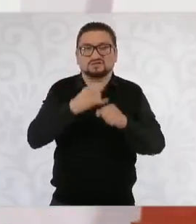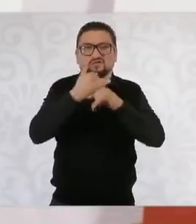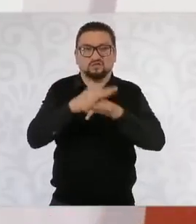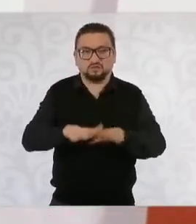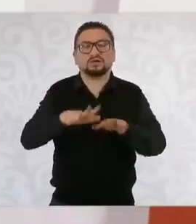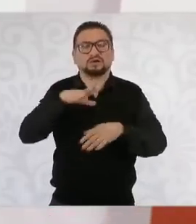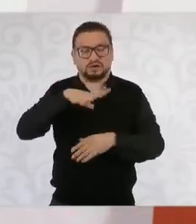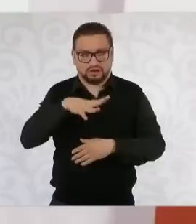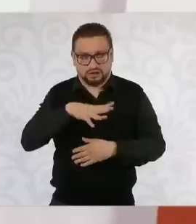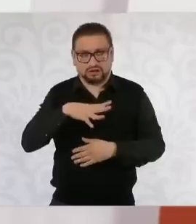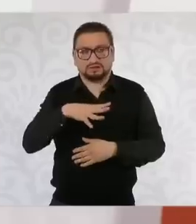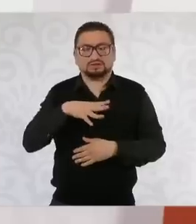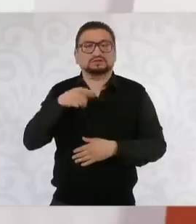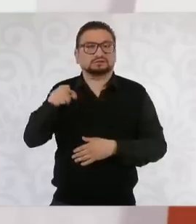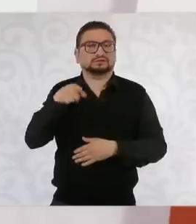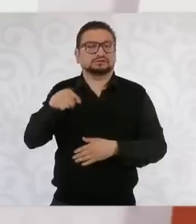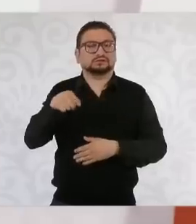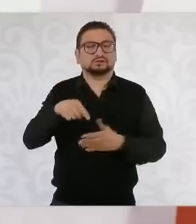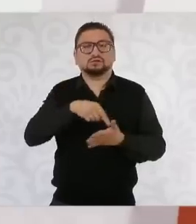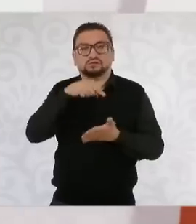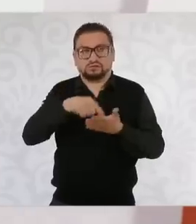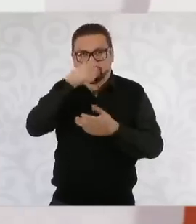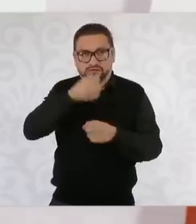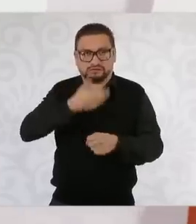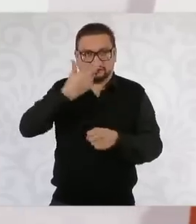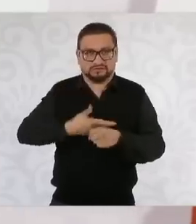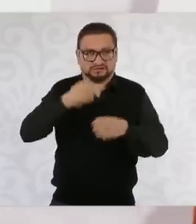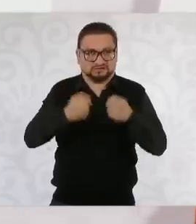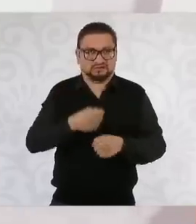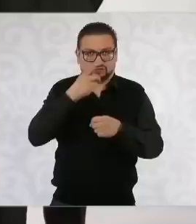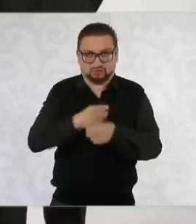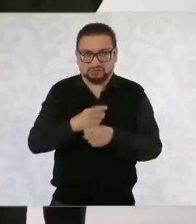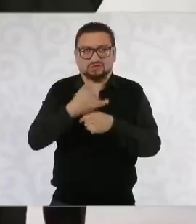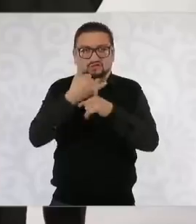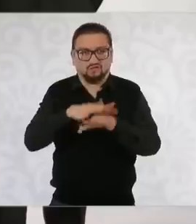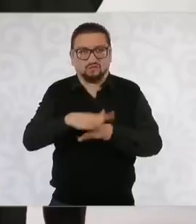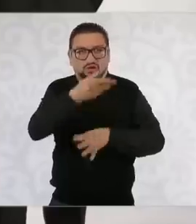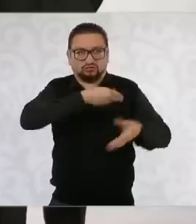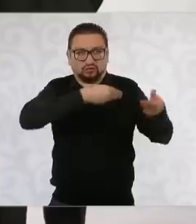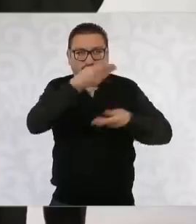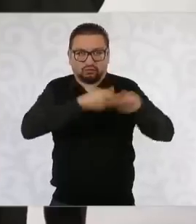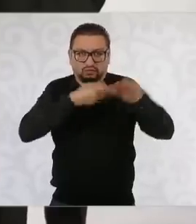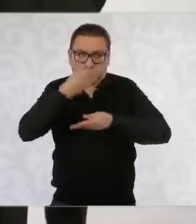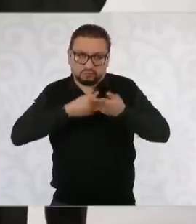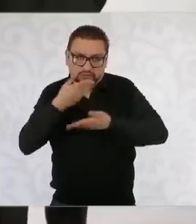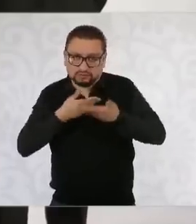en el área del secretariado de seguridad esta información y se presenta todos los días en